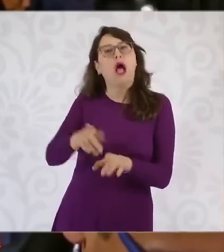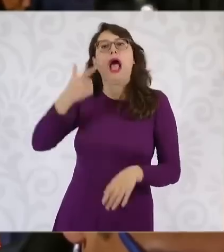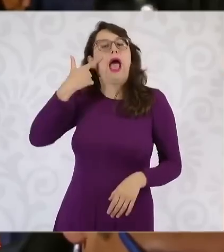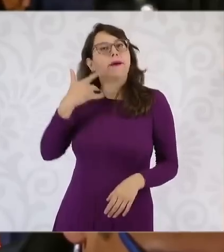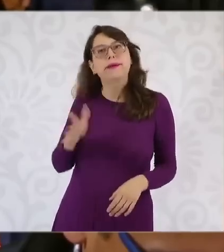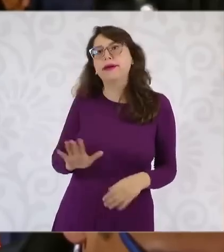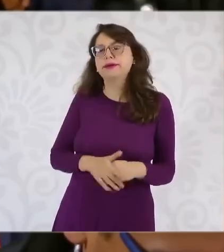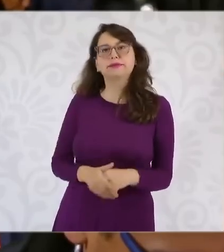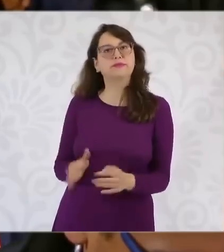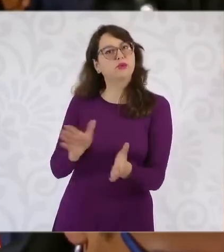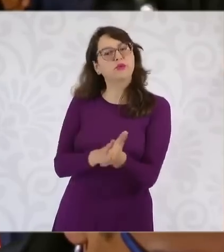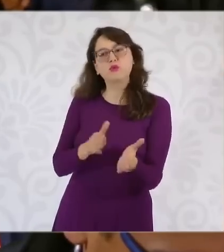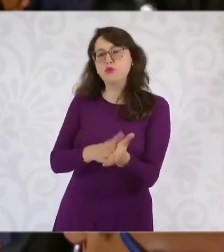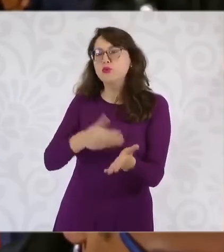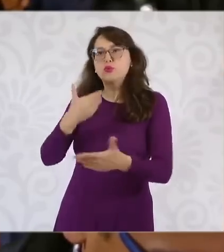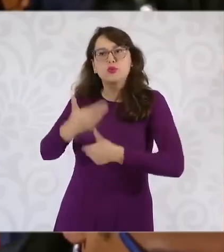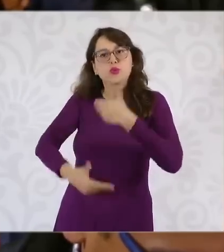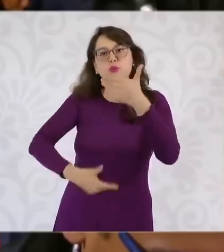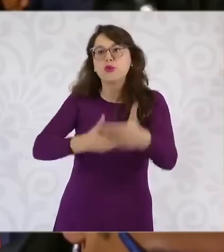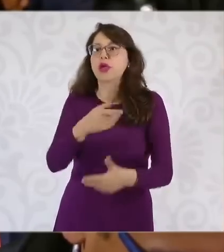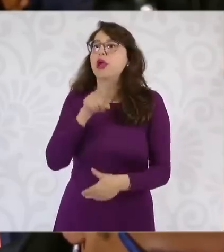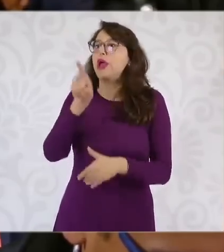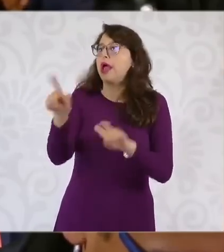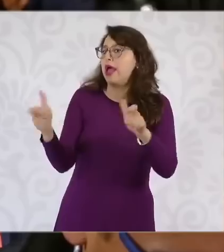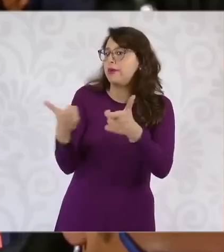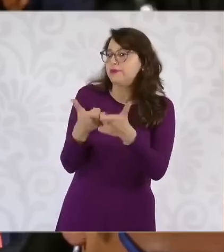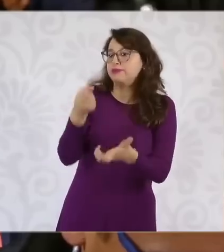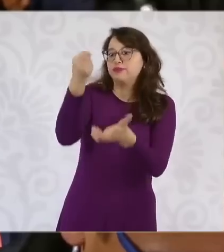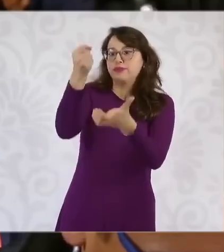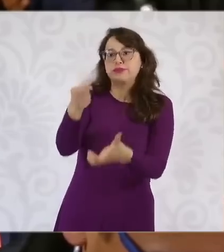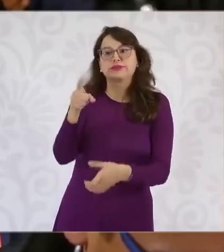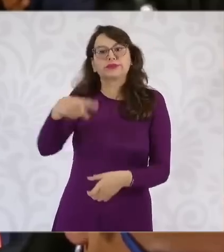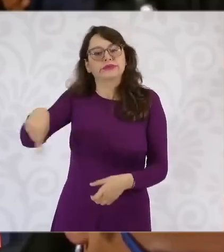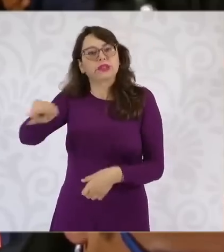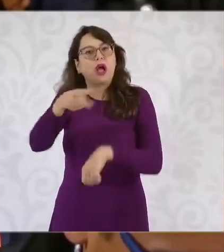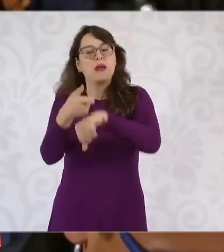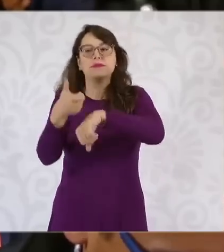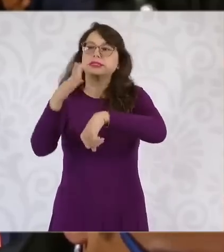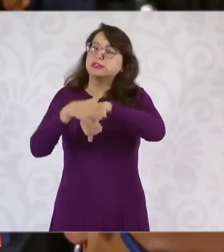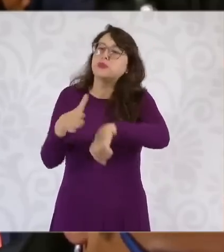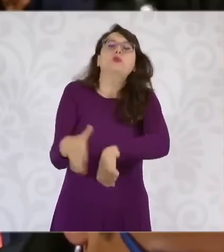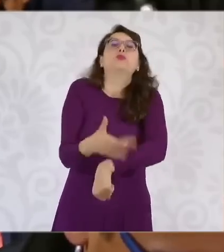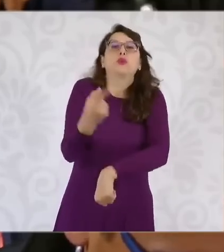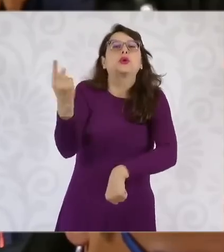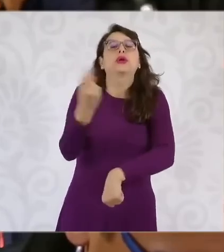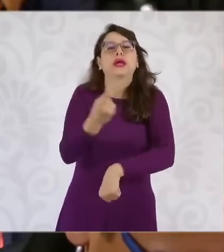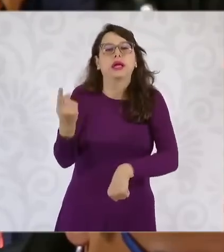en un fidecomiso porque tampoco lo han querido responder el hijo del gobernador Pero por qué